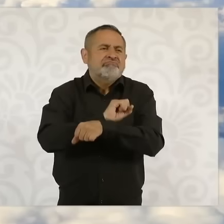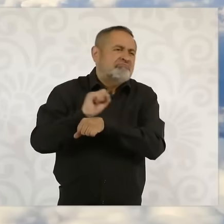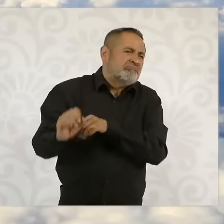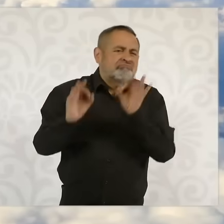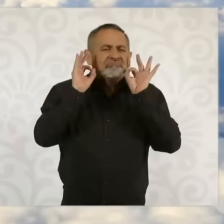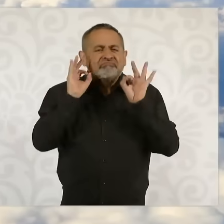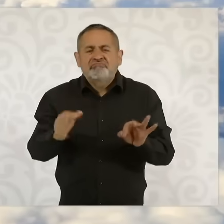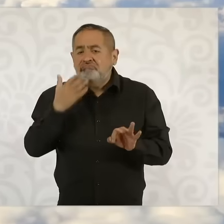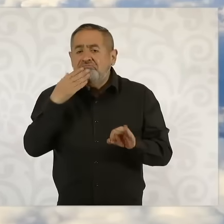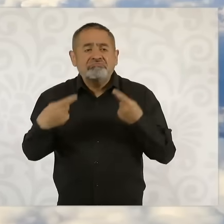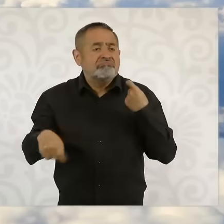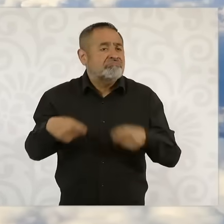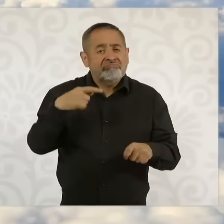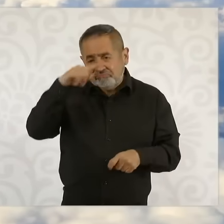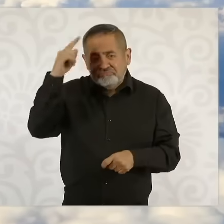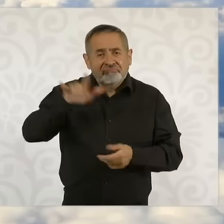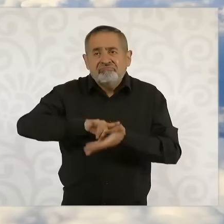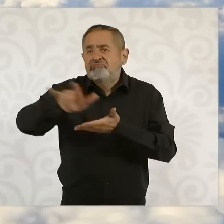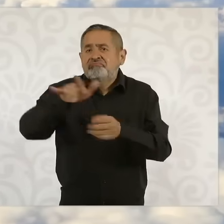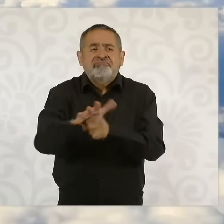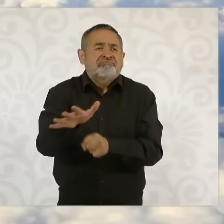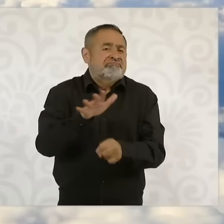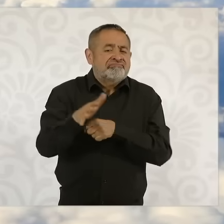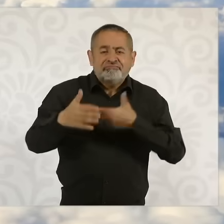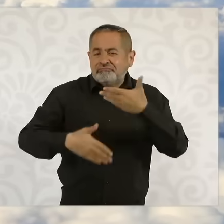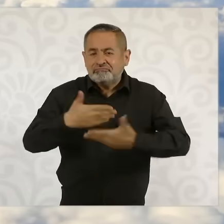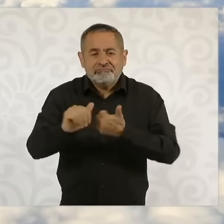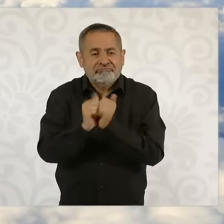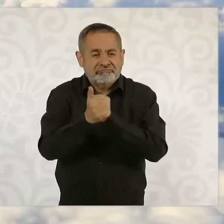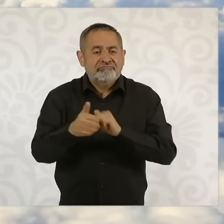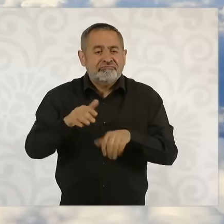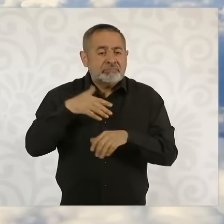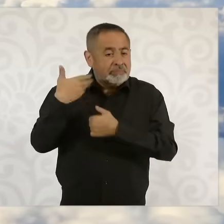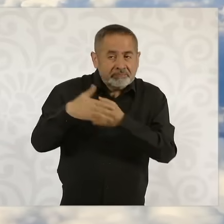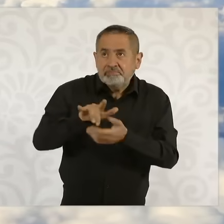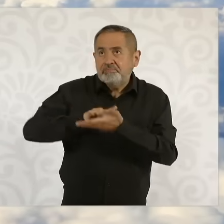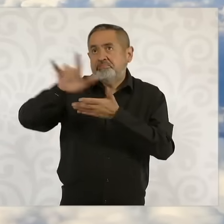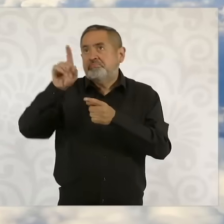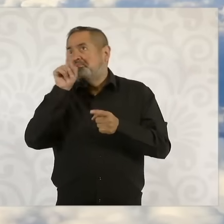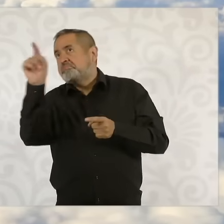flexible y consistente para el desarrollo de las nuevos destinos que va a tener mexicana. Aquí es